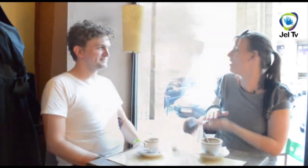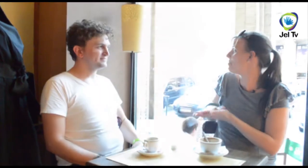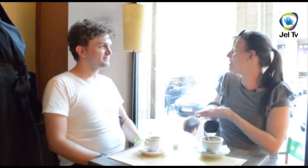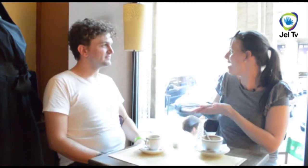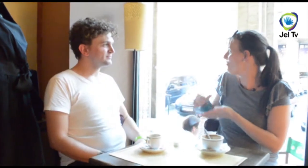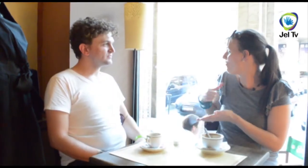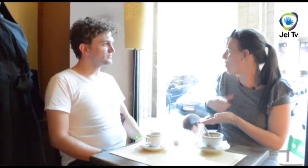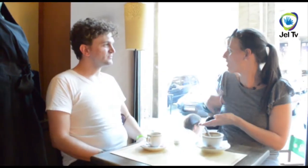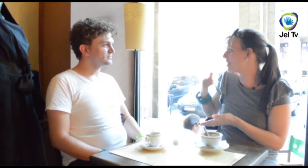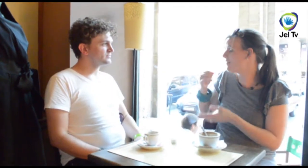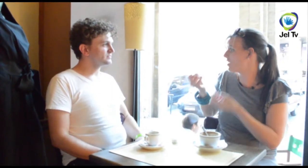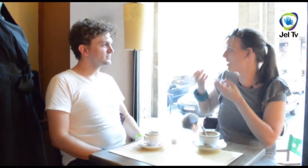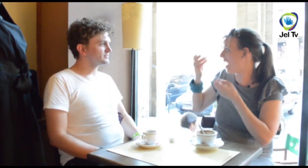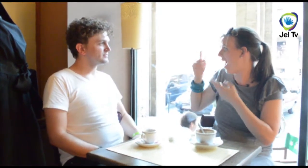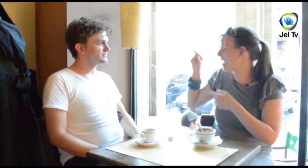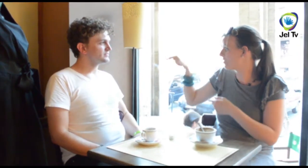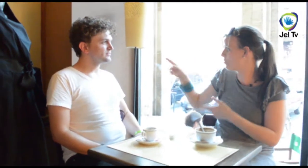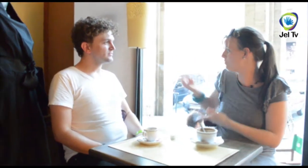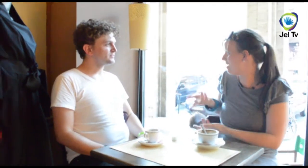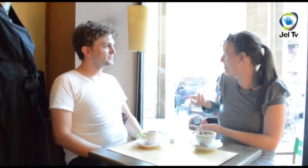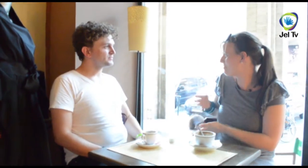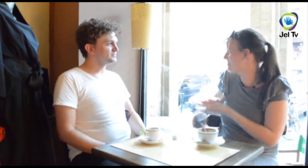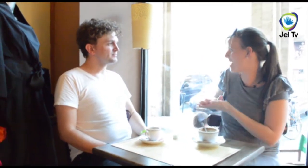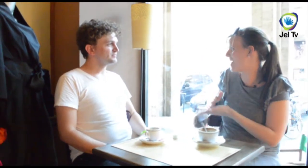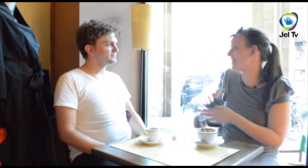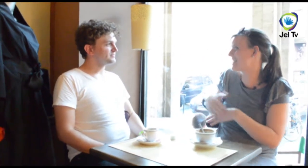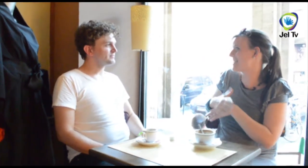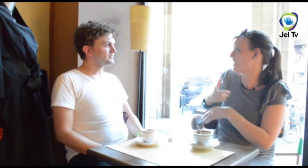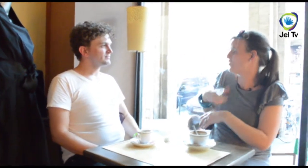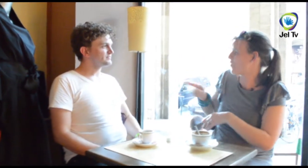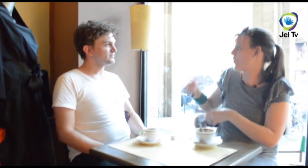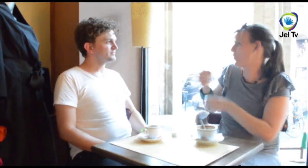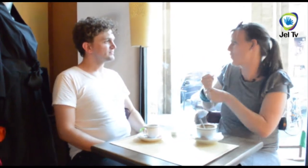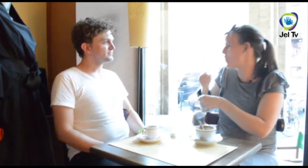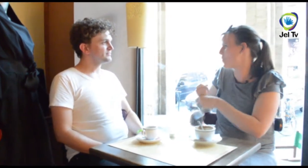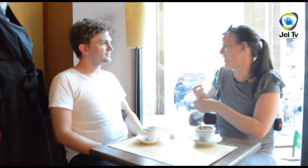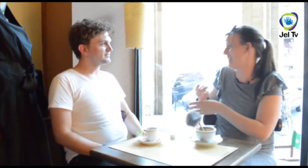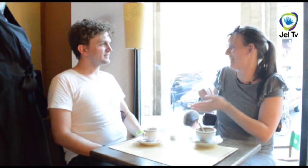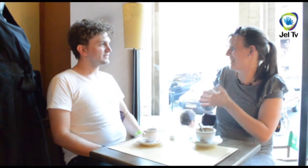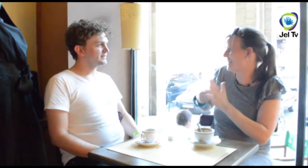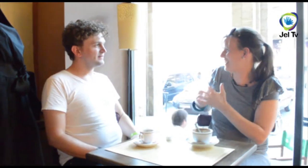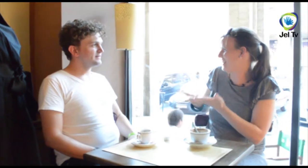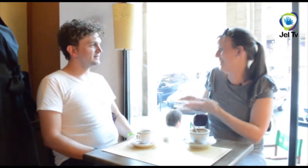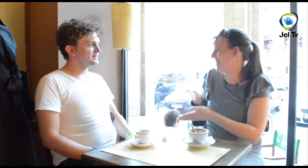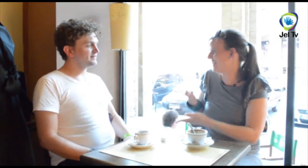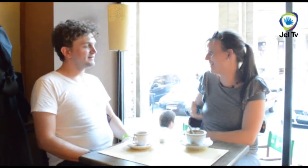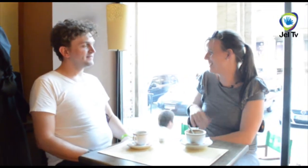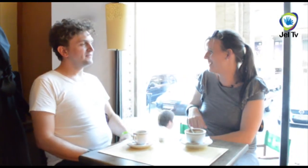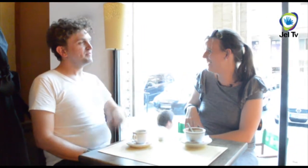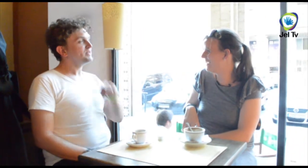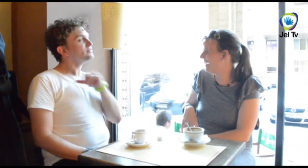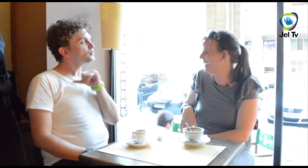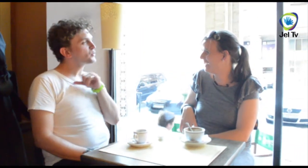Milyen érzés volt ott a Divatkreátorban? Milyen érzés volt ott dolgozni, tervezni?